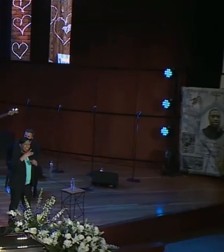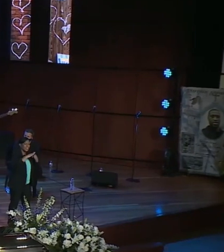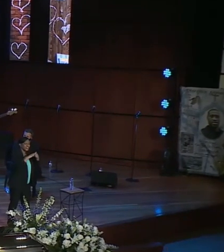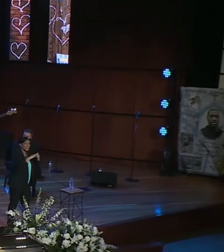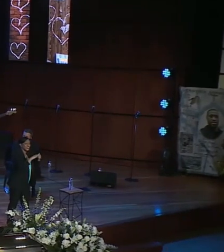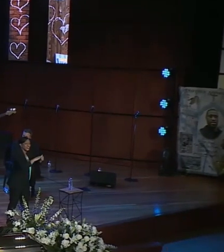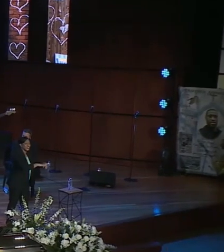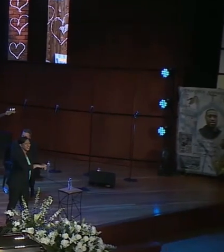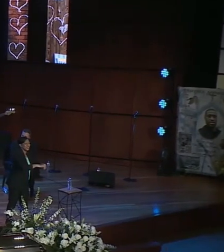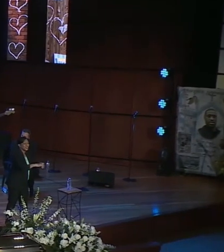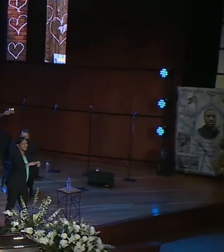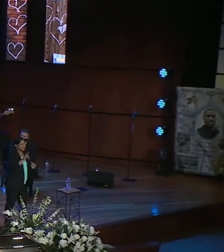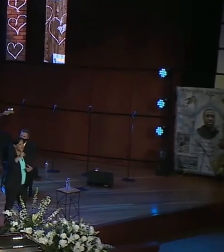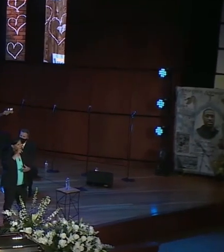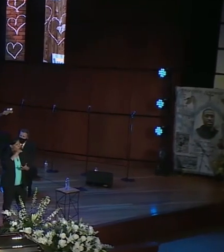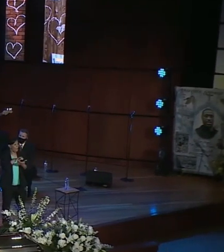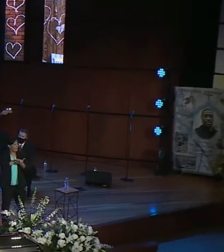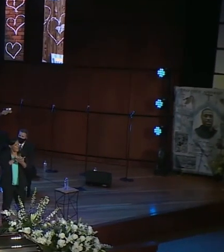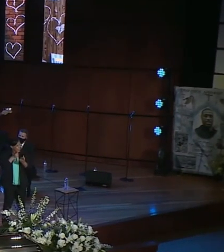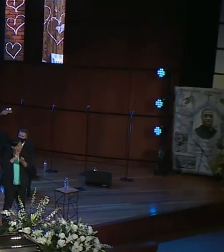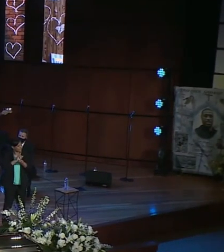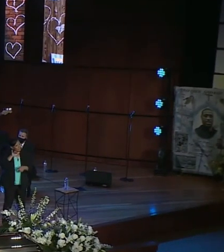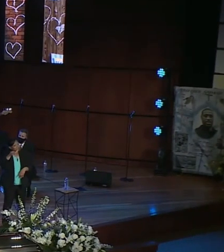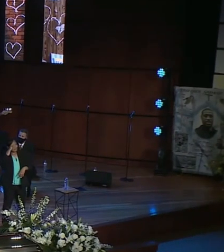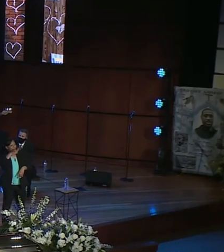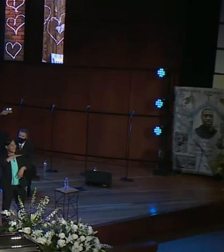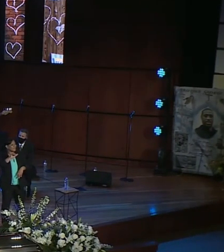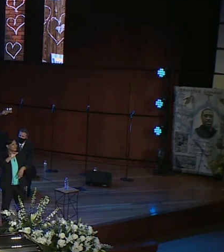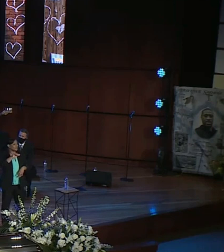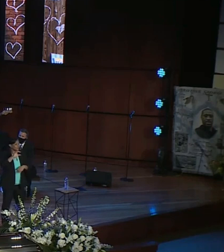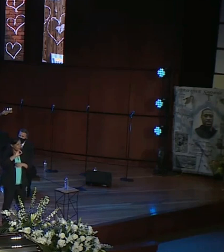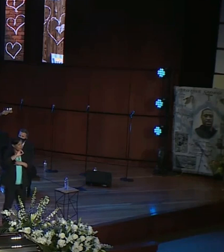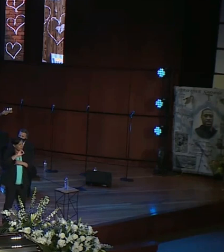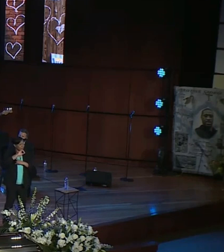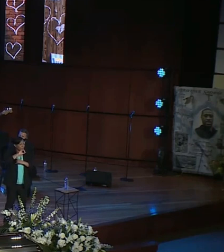Oprah Winfrey - och ni ställde till det för henne, för ni kan inte bara ta bort knäet